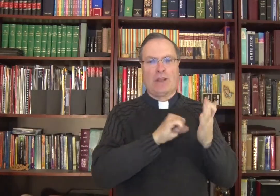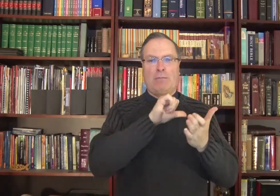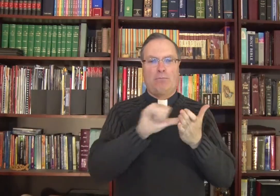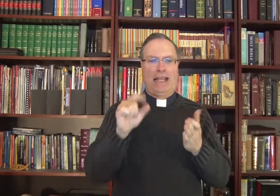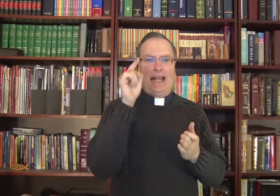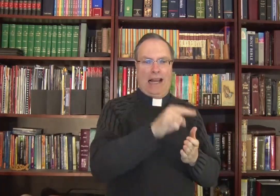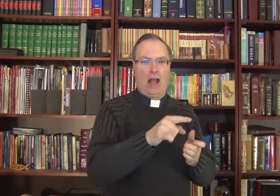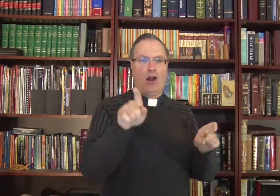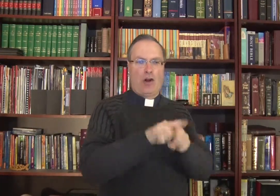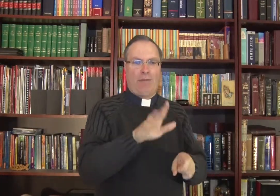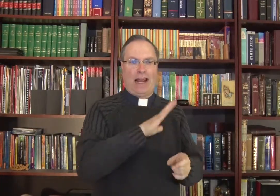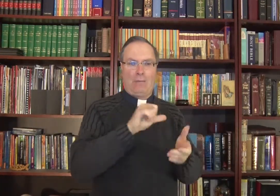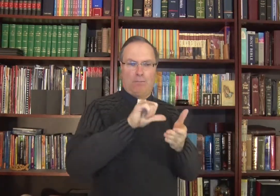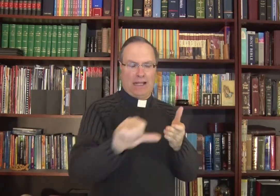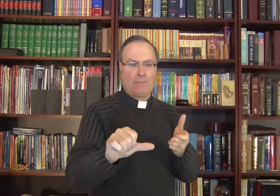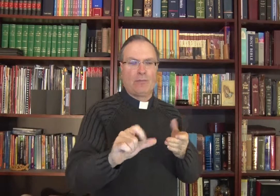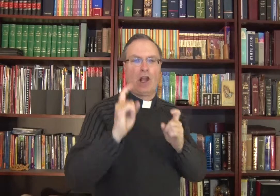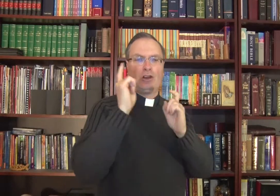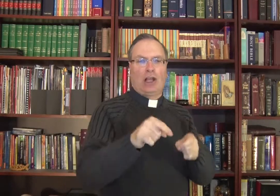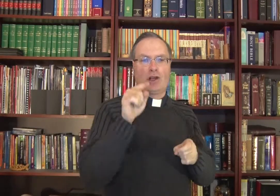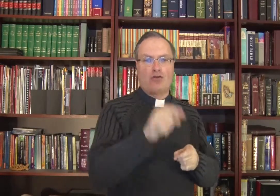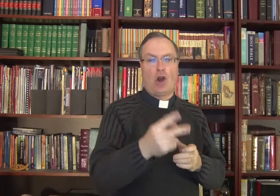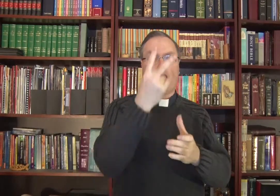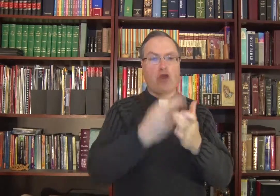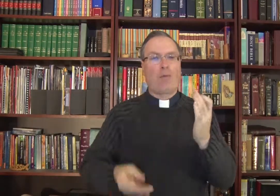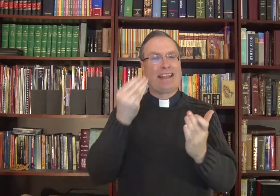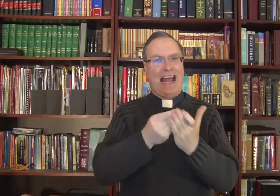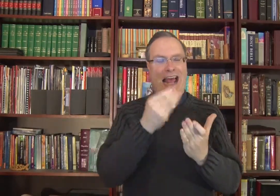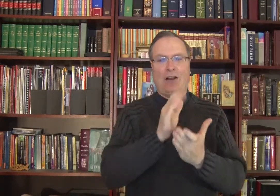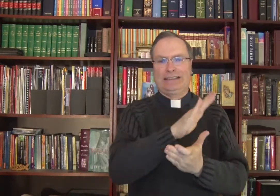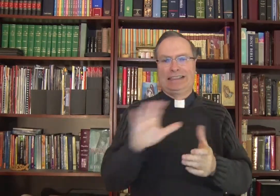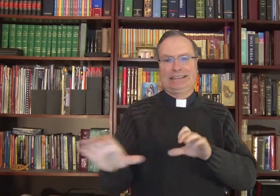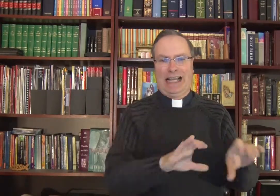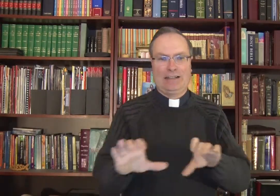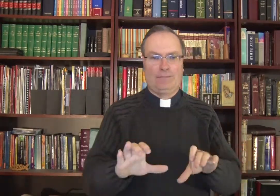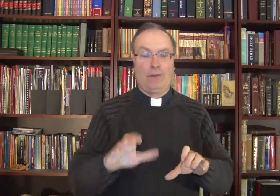Payez-la comme elle a payé et donnez-lui le double salaire de ses actes.